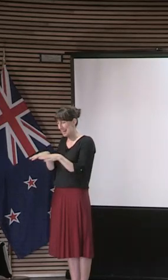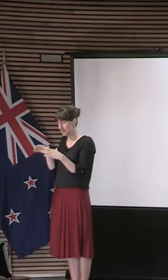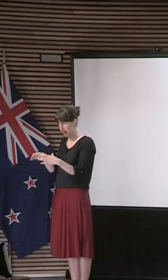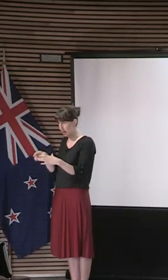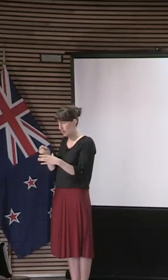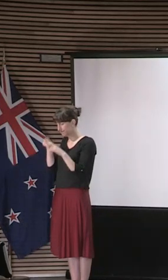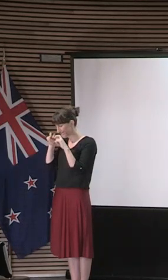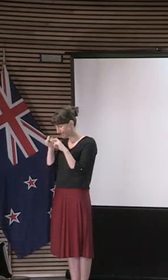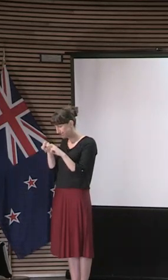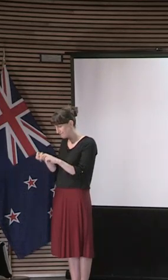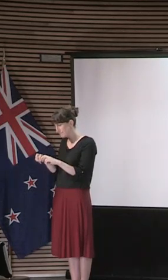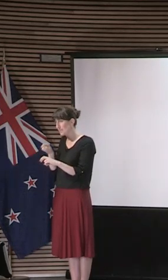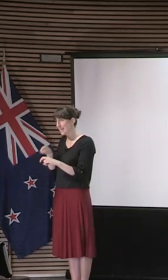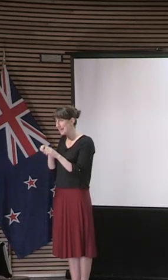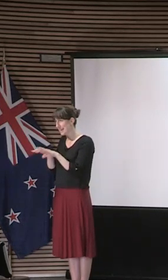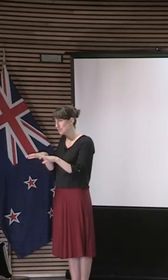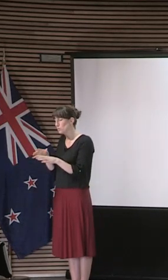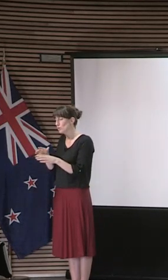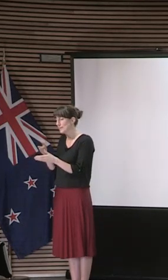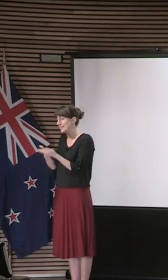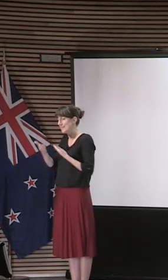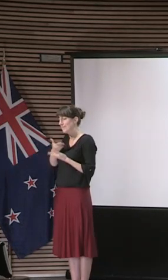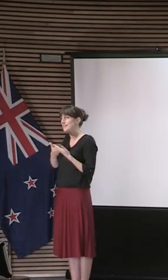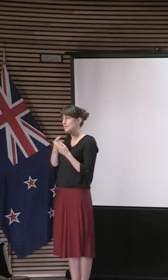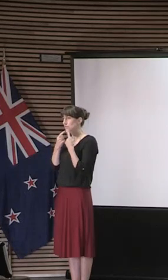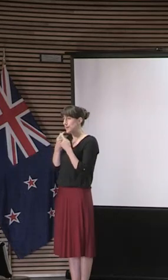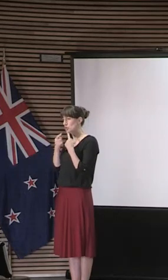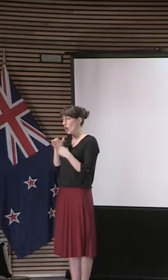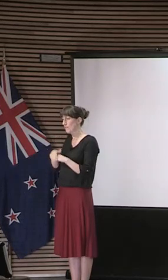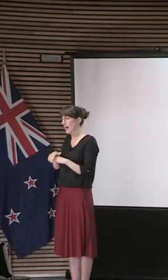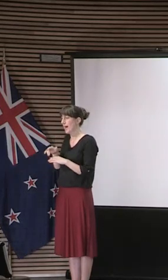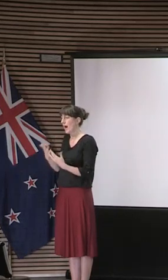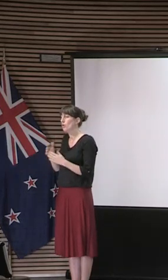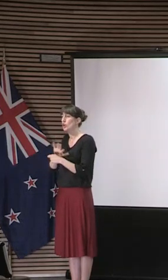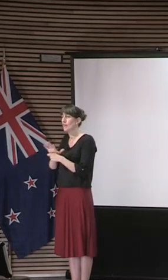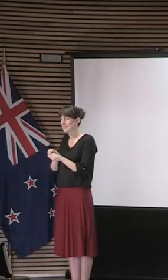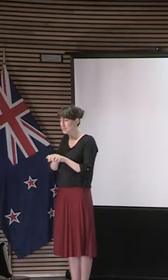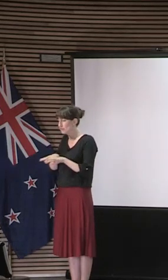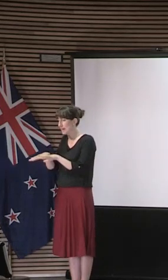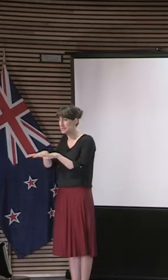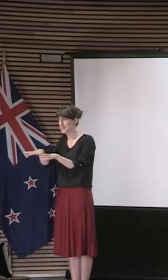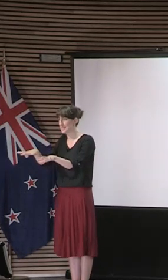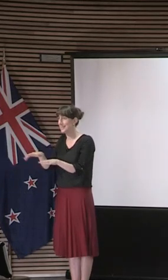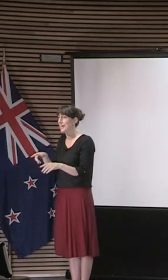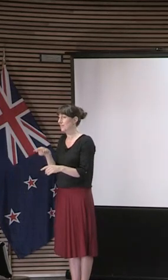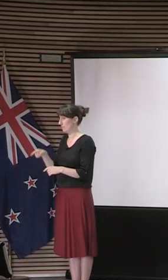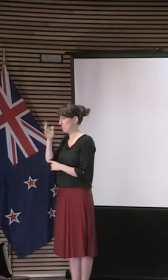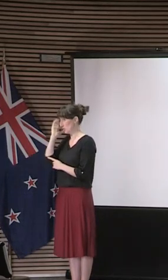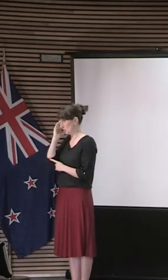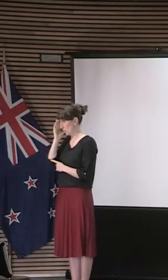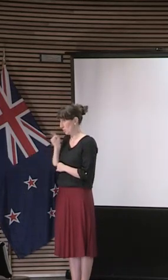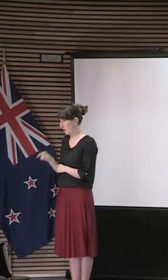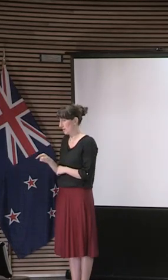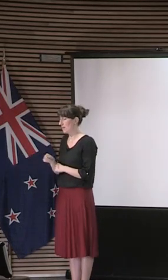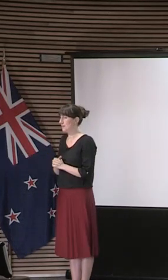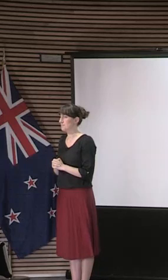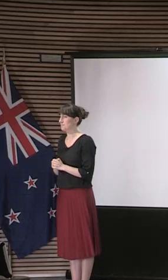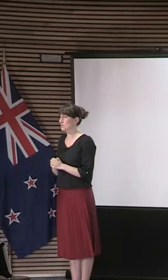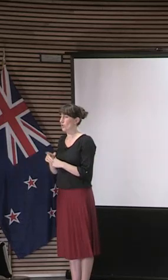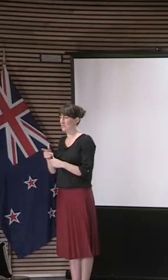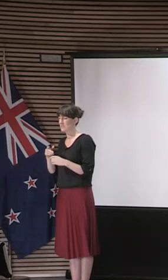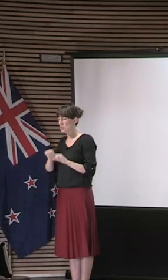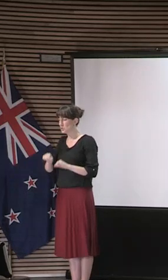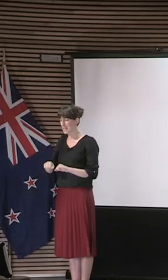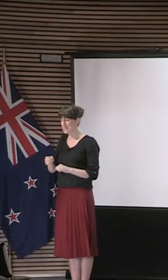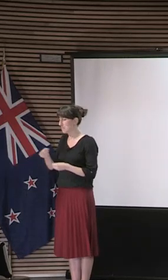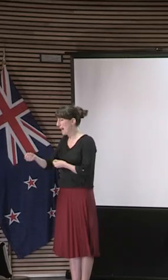tohu i te timatanga o